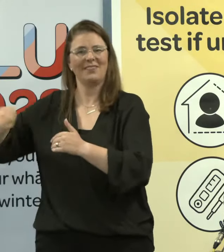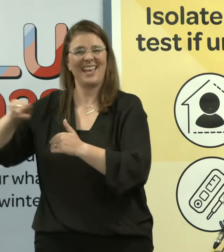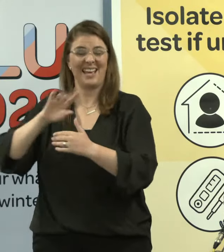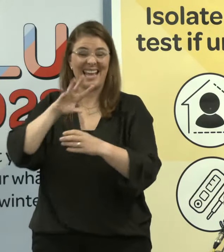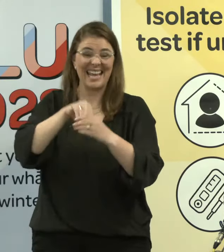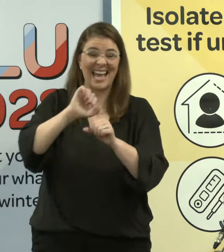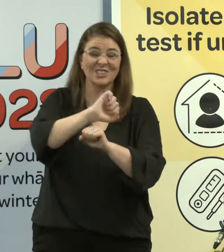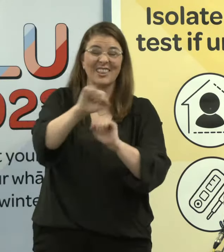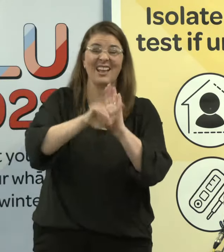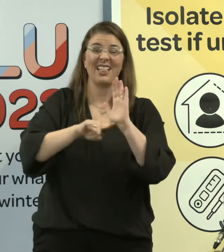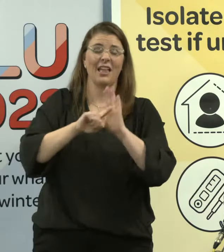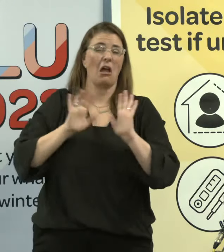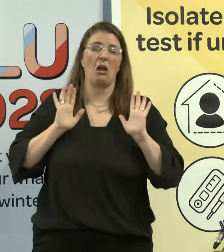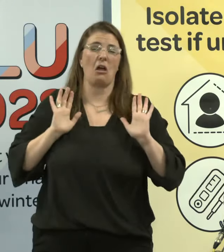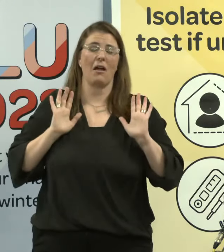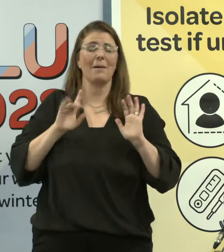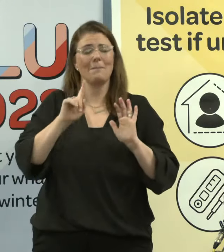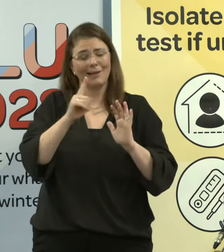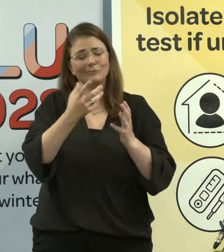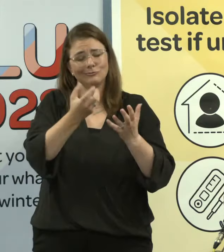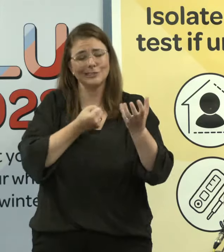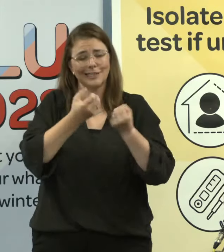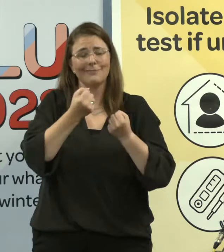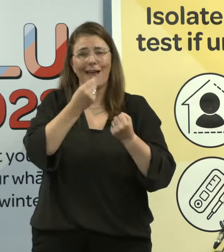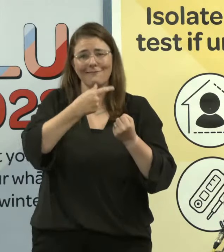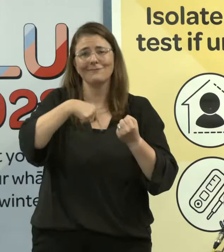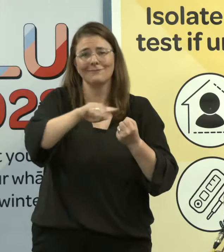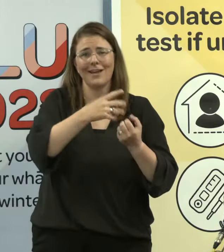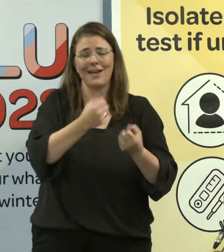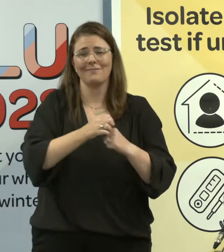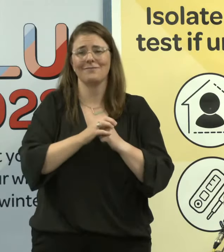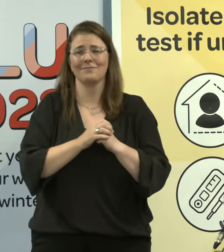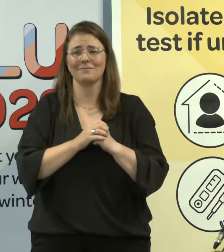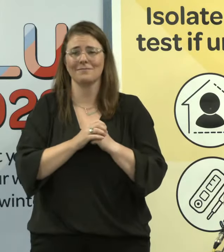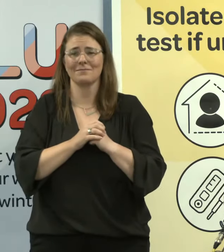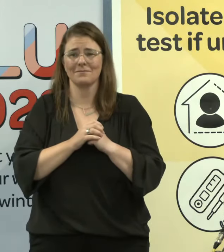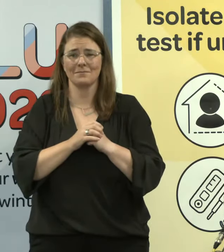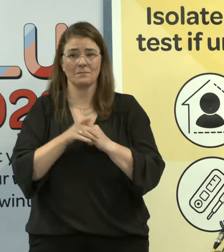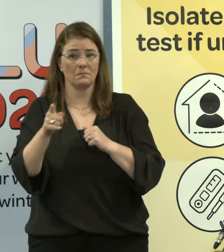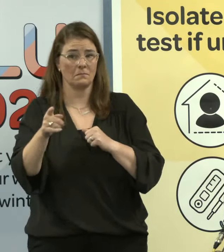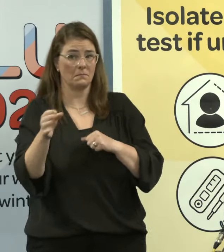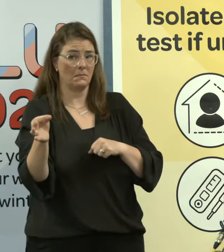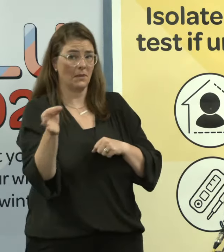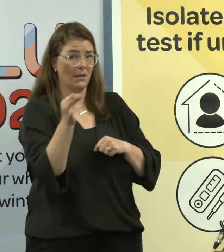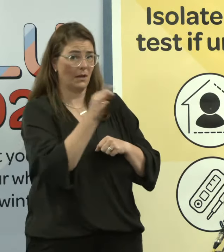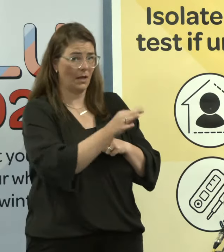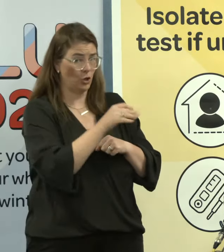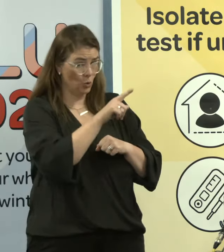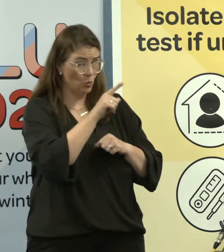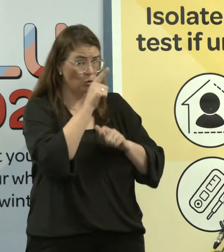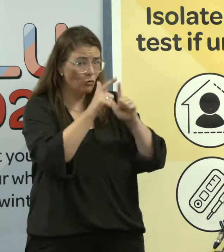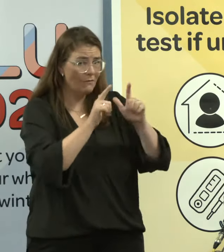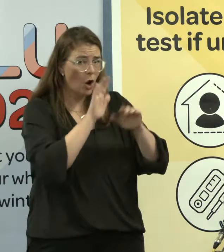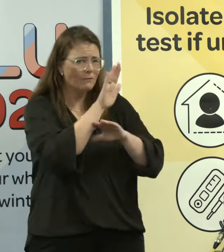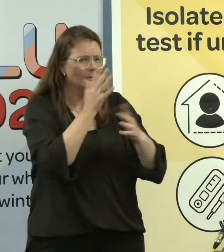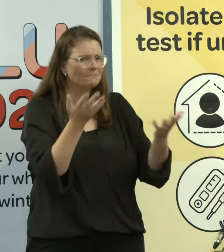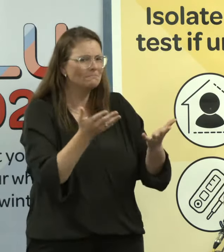urupare pai e hiahia ana ahau, mai taku nga rangatira me nga tangata e mahi ana ahau. No